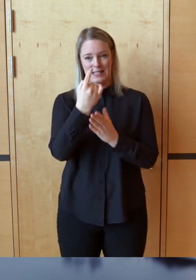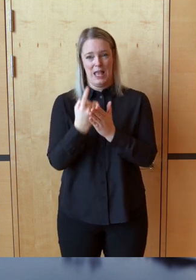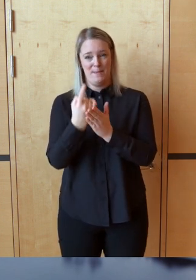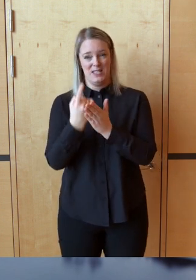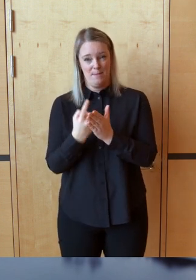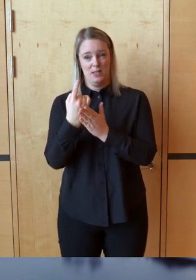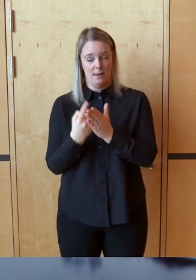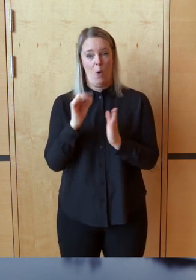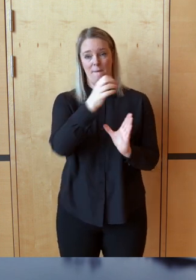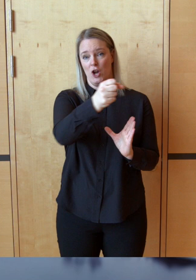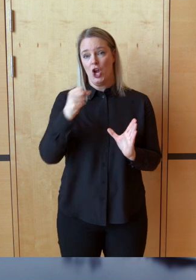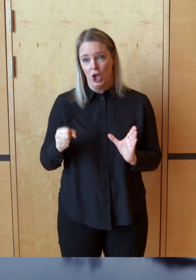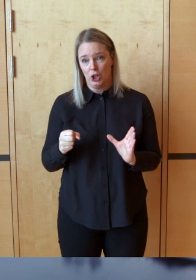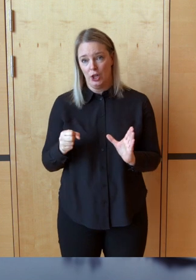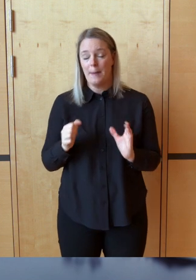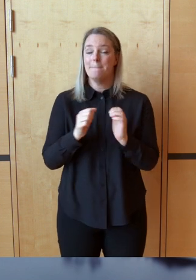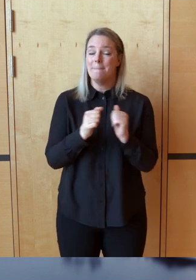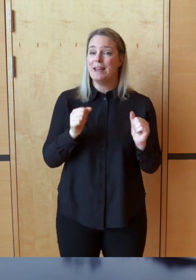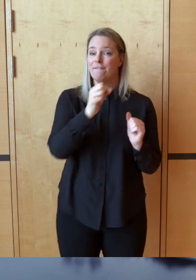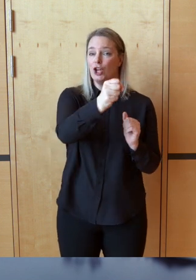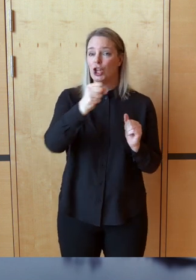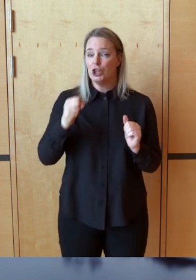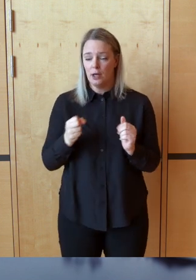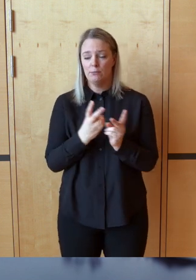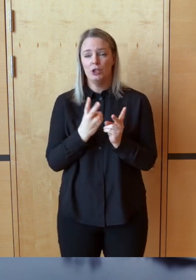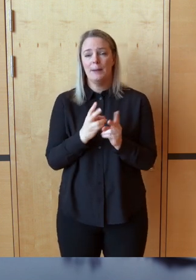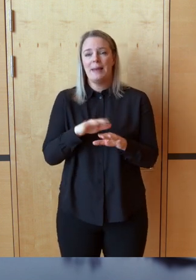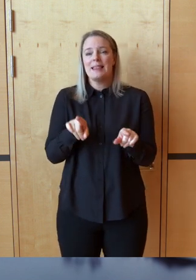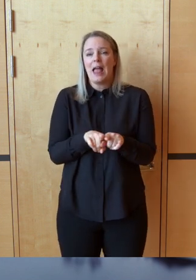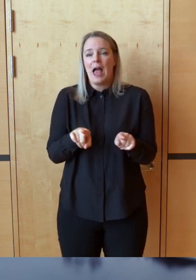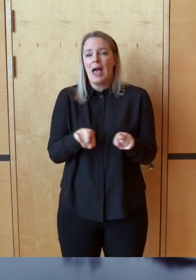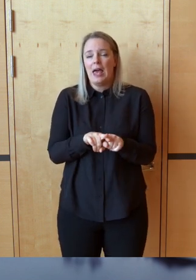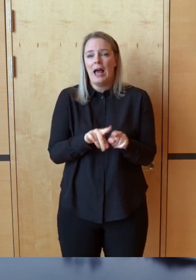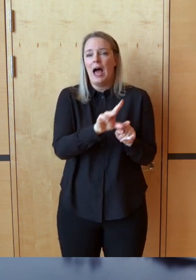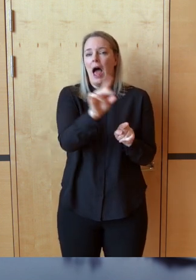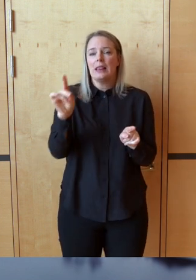Men en flytt innebär ju också att vi kommer närmare många andra många ställen